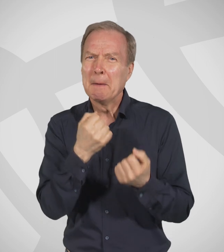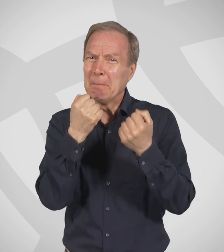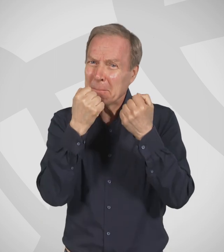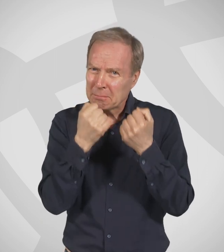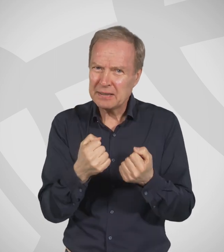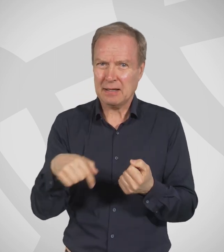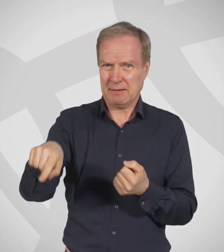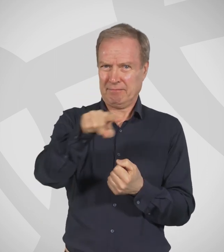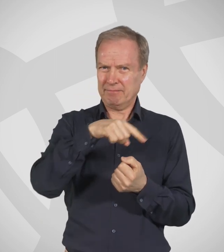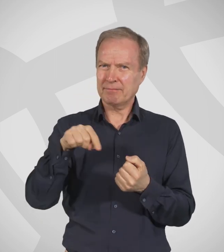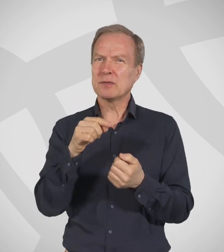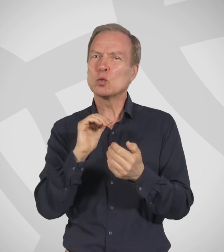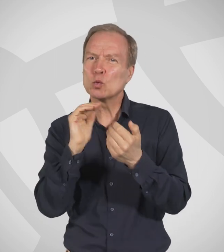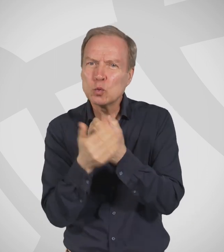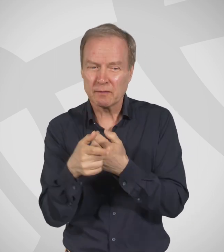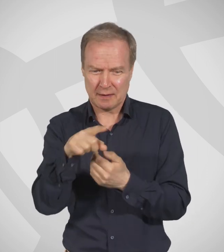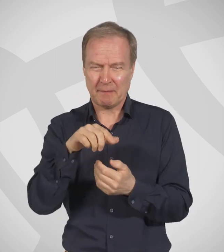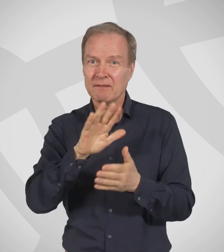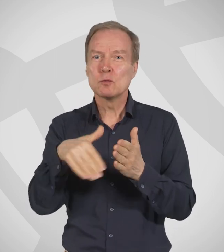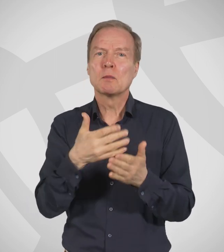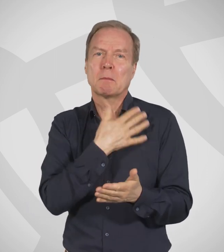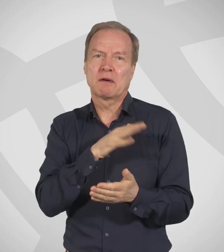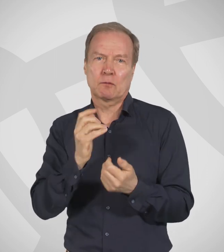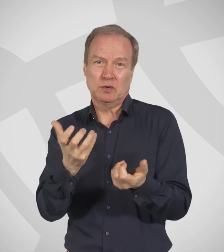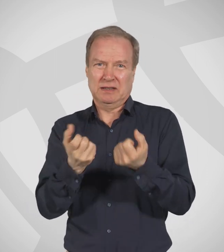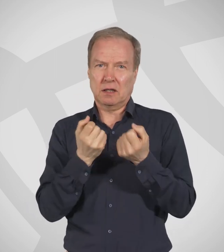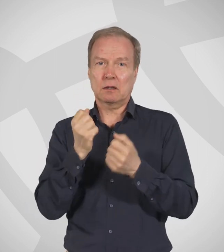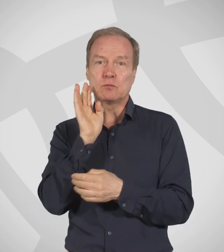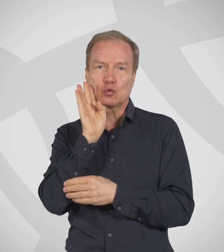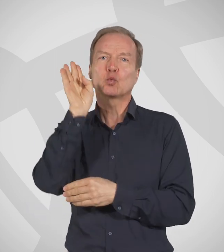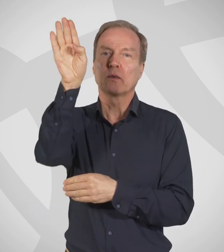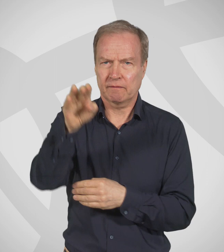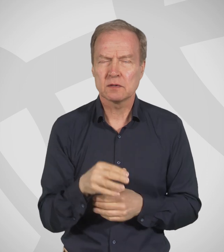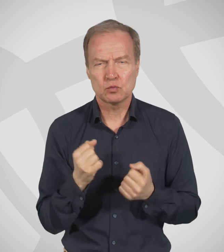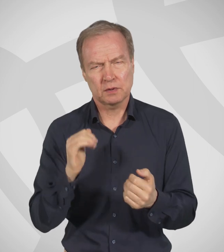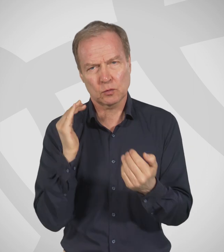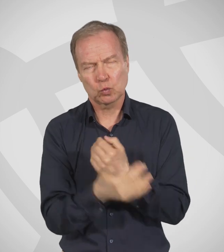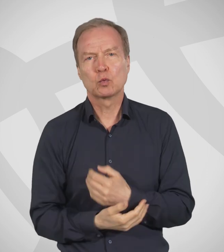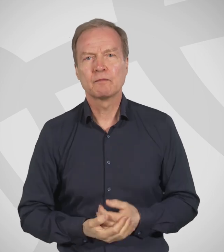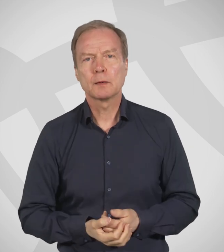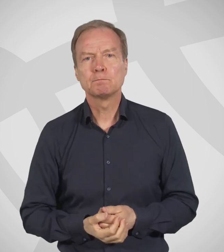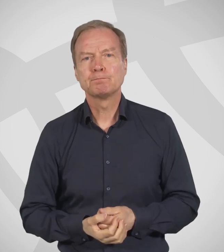ja siksi on ensiarvoisen tärkeää turvata näiden palvelujen saatavuus - myös tulevaisuudessa.